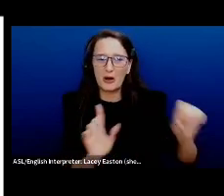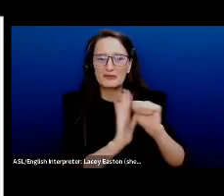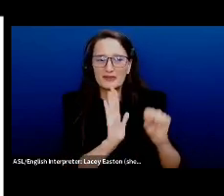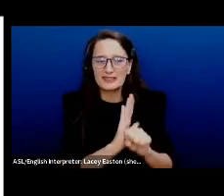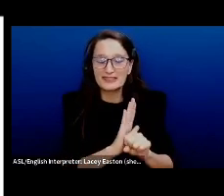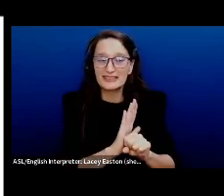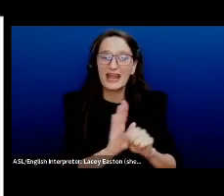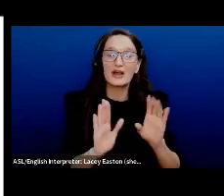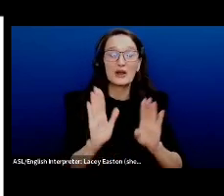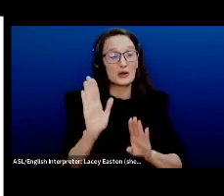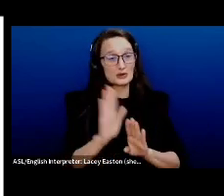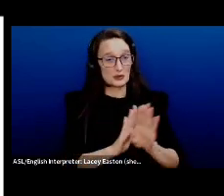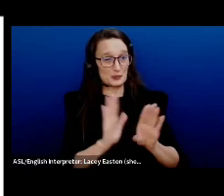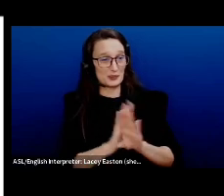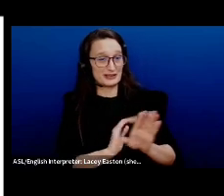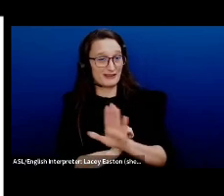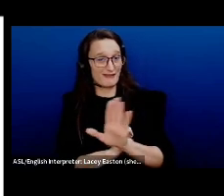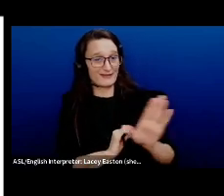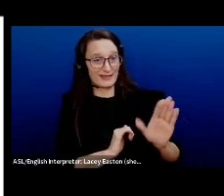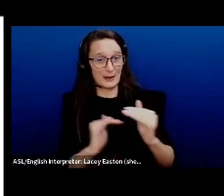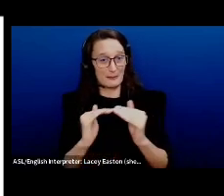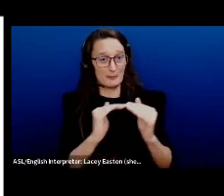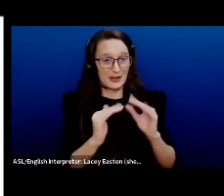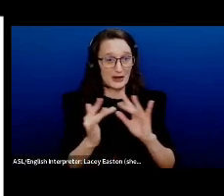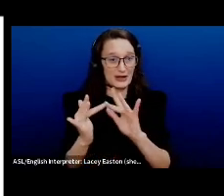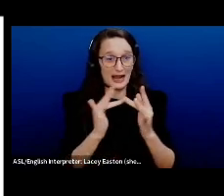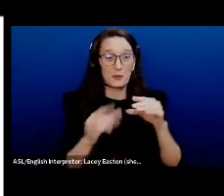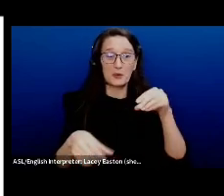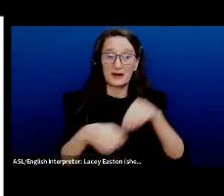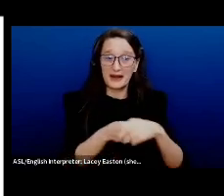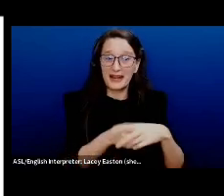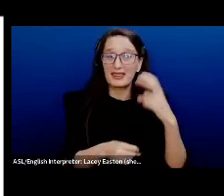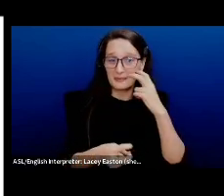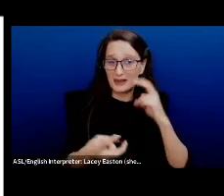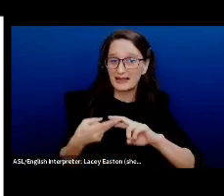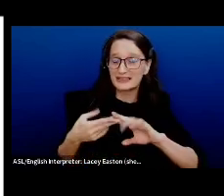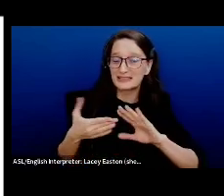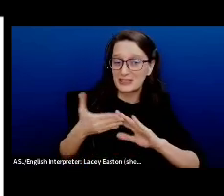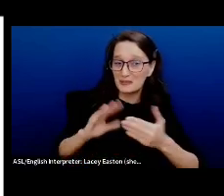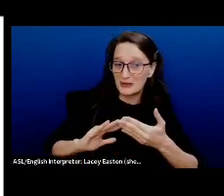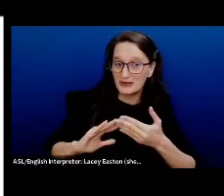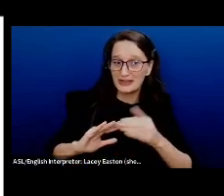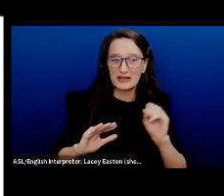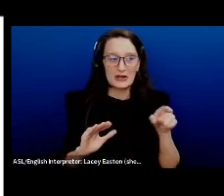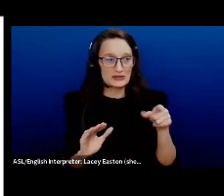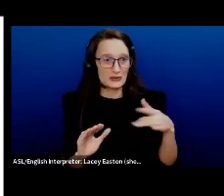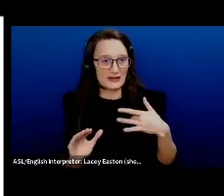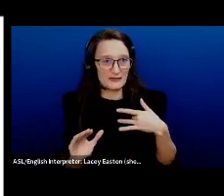en la comunidad de personas ciegas. Y sienten: "¡Guau, no soy el único!". Porque a veces